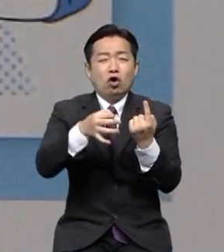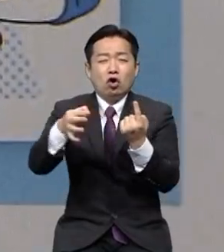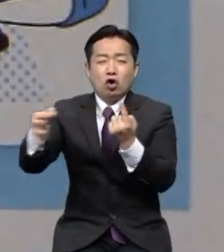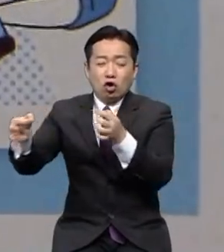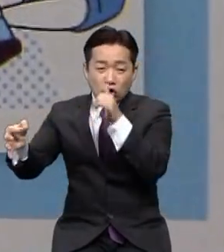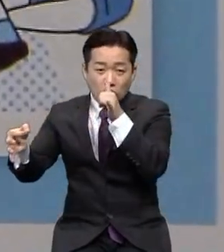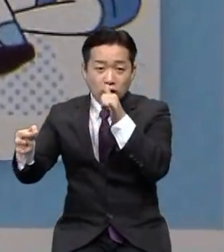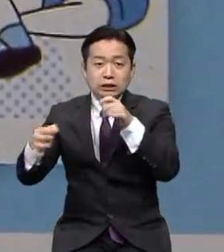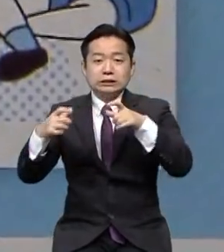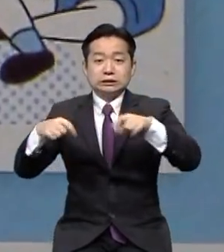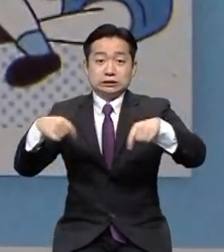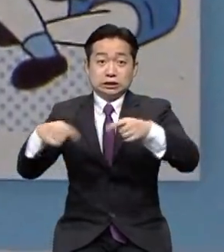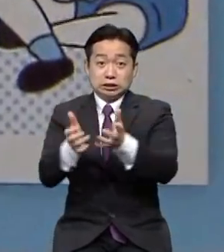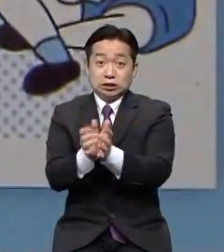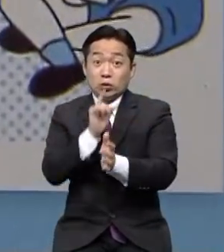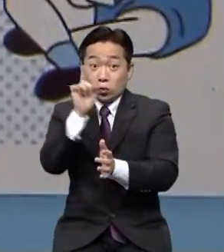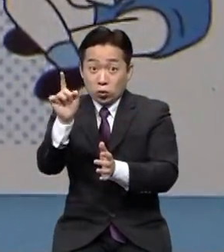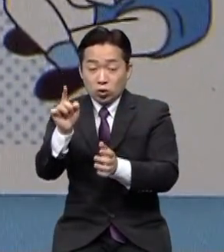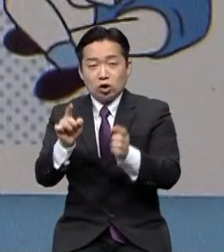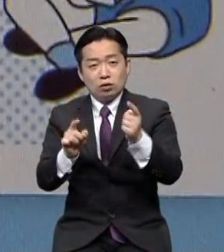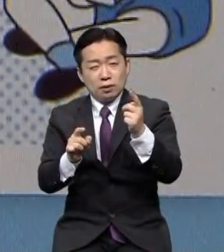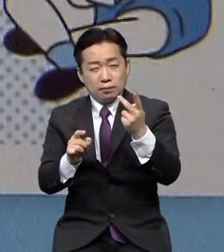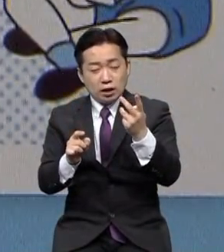(기자) 지자체 청원은 수백에서 수천 명만 동의하면 답변을 받을 수 있기